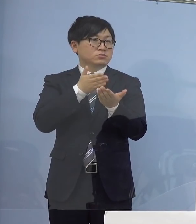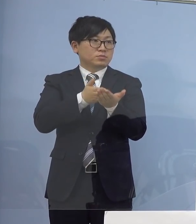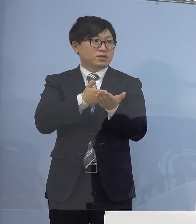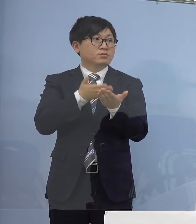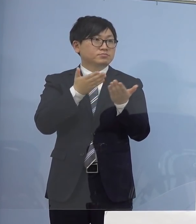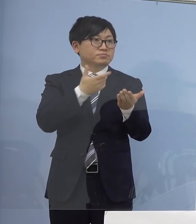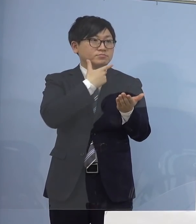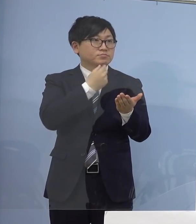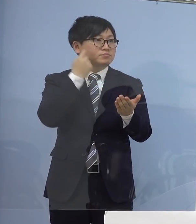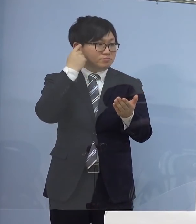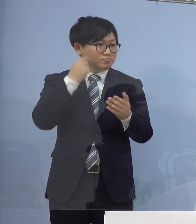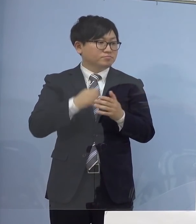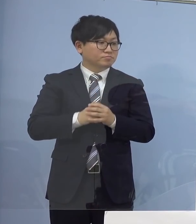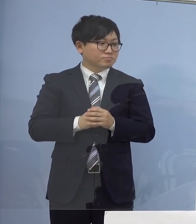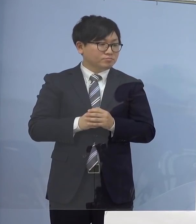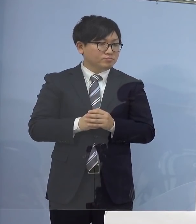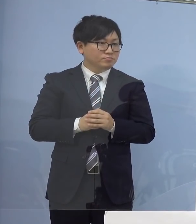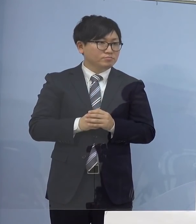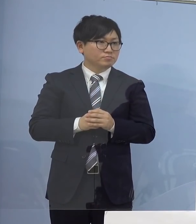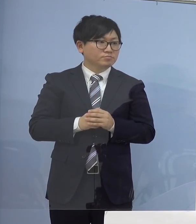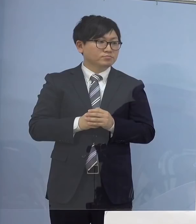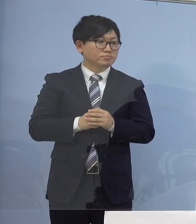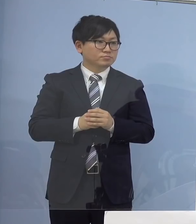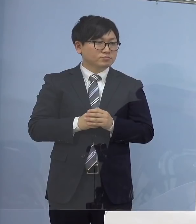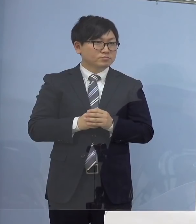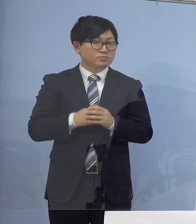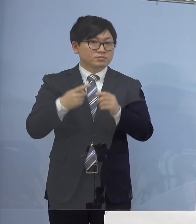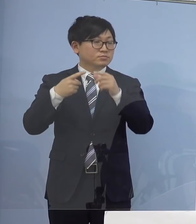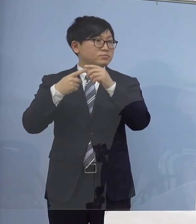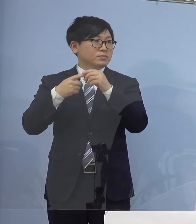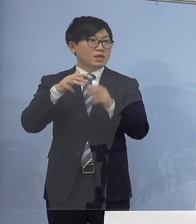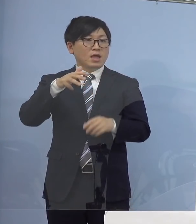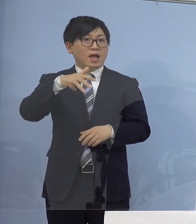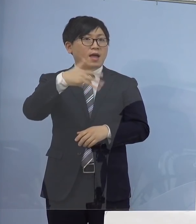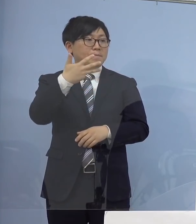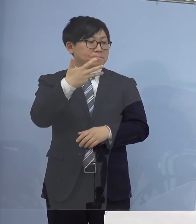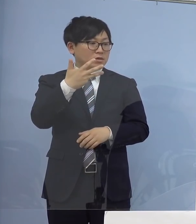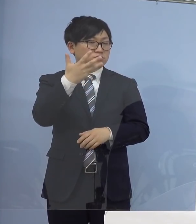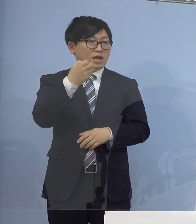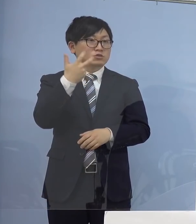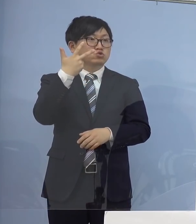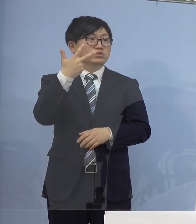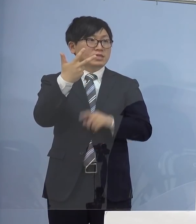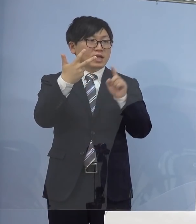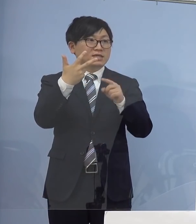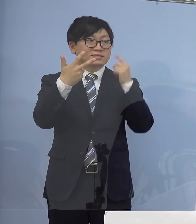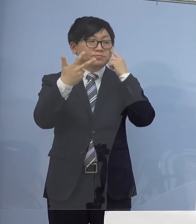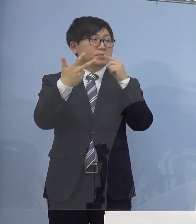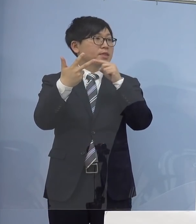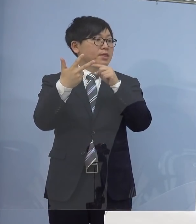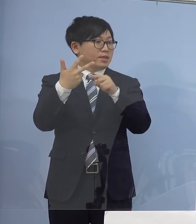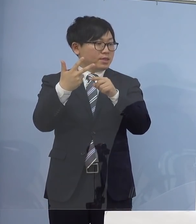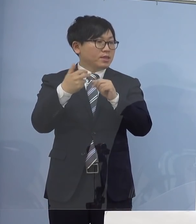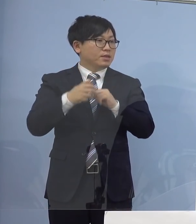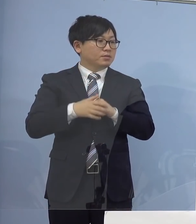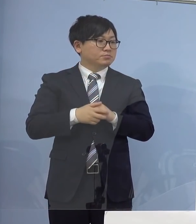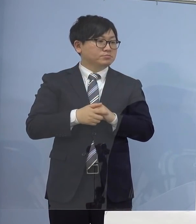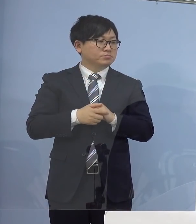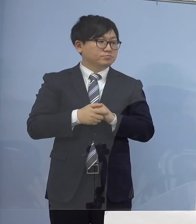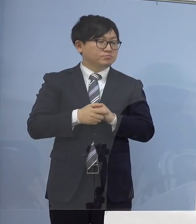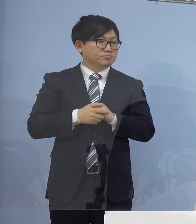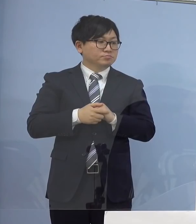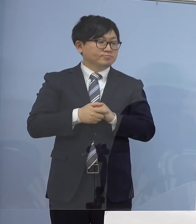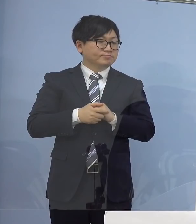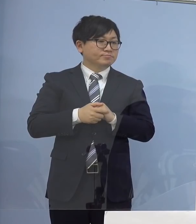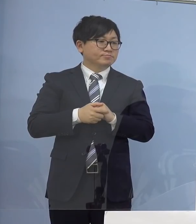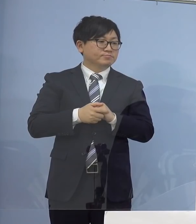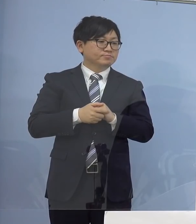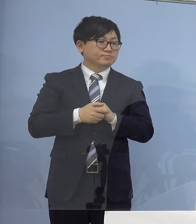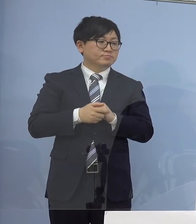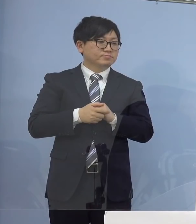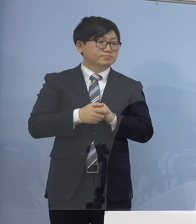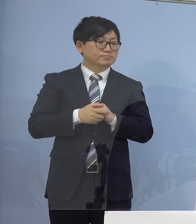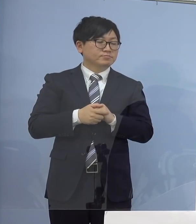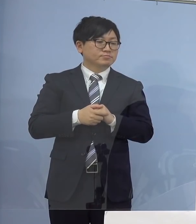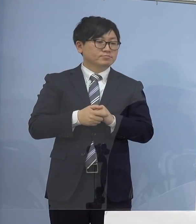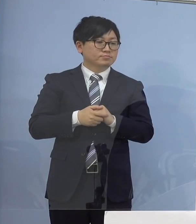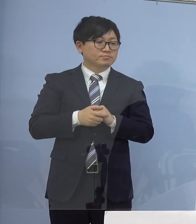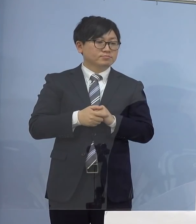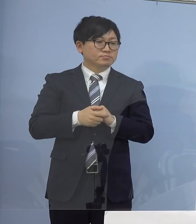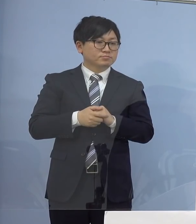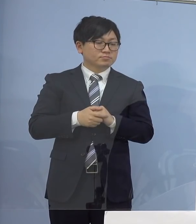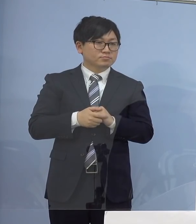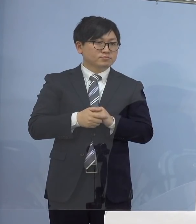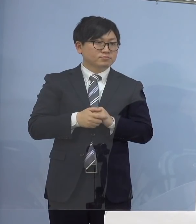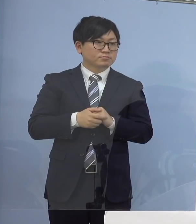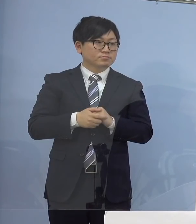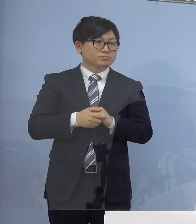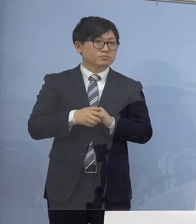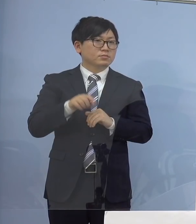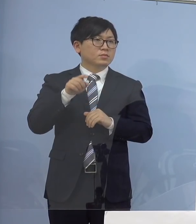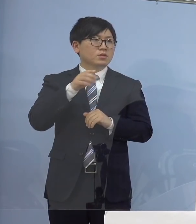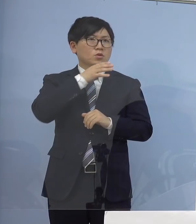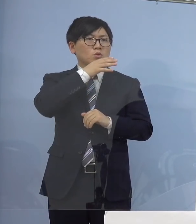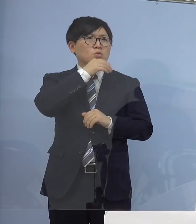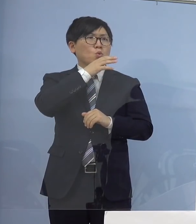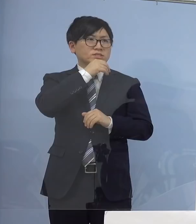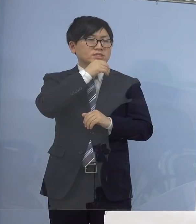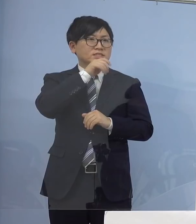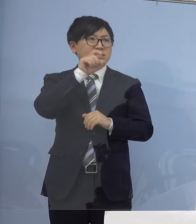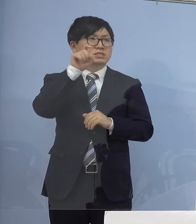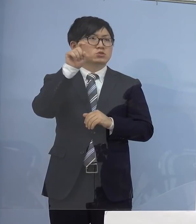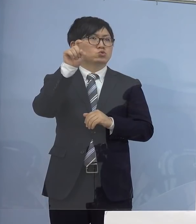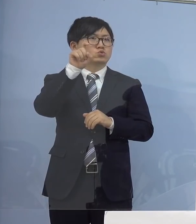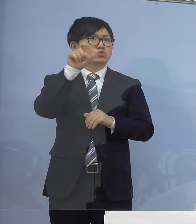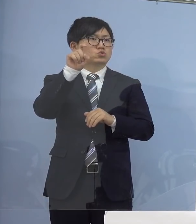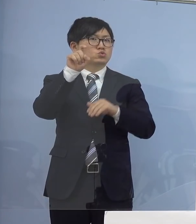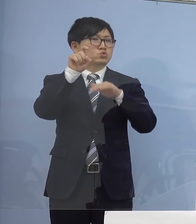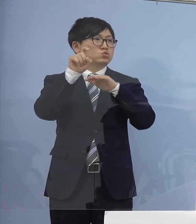まず878例目の方 こちら年齢が10歳未満の方でございます